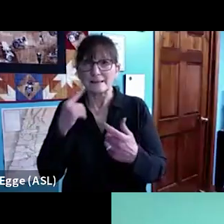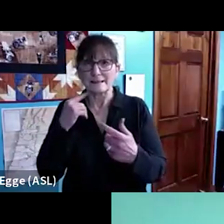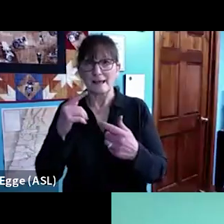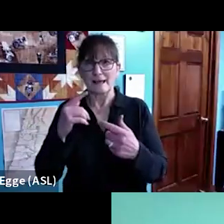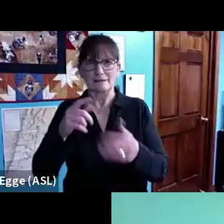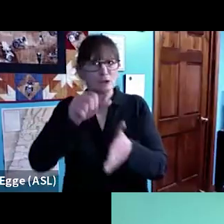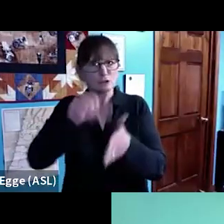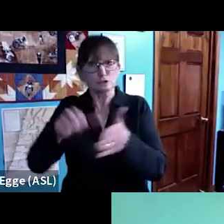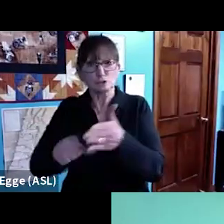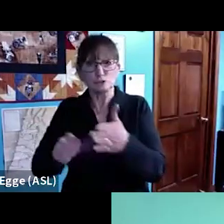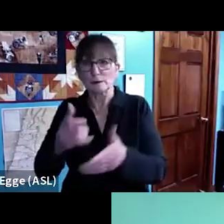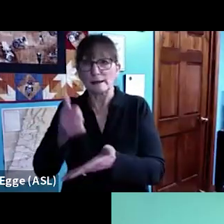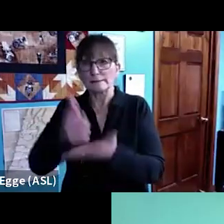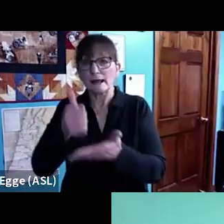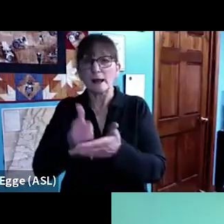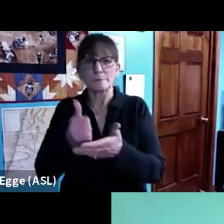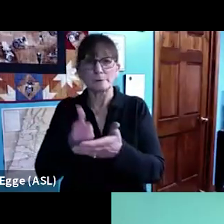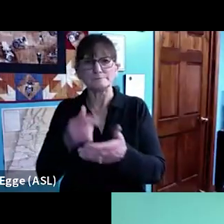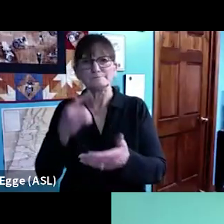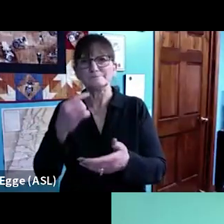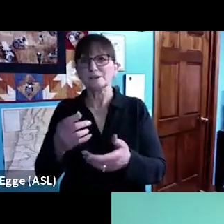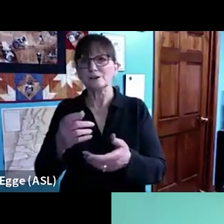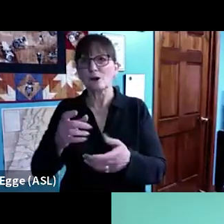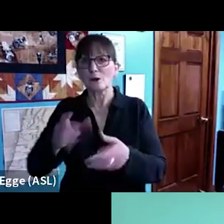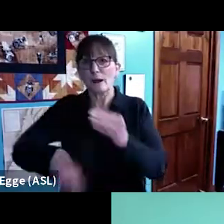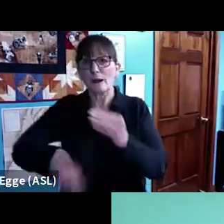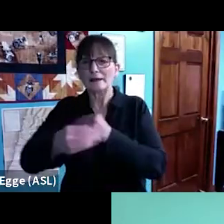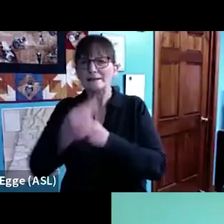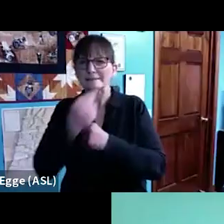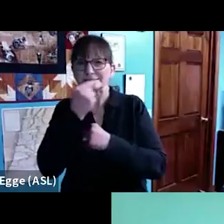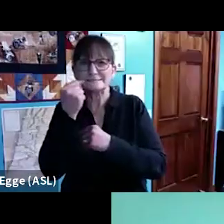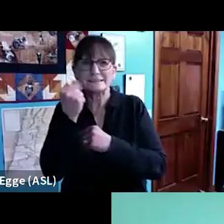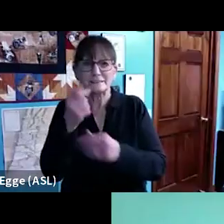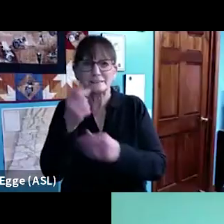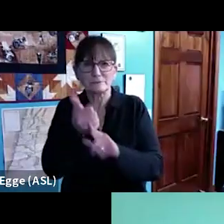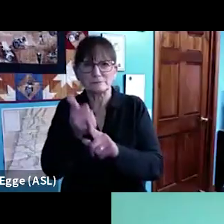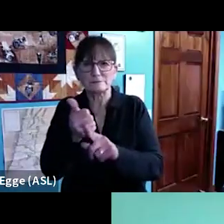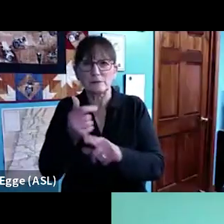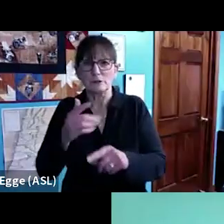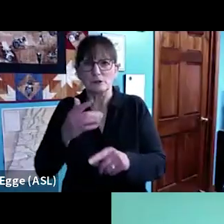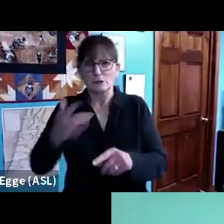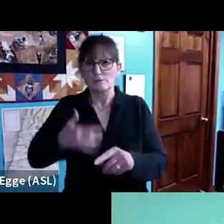Así que por favor, si aún no lo has hecho, asegúrate de completar el curso en línea.